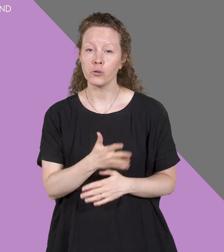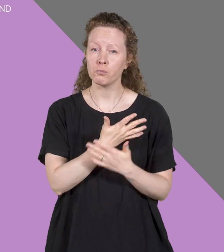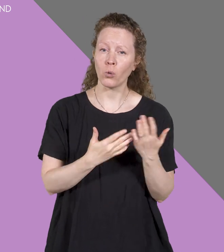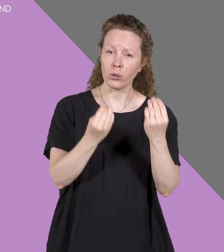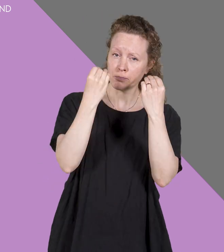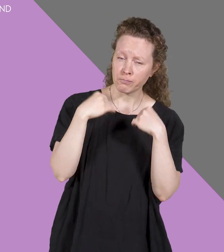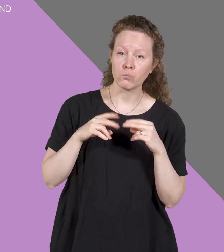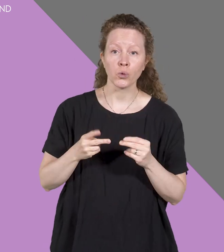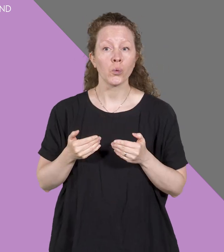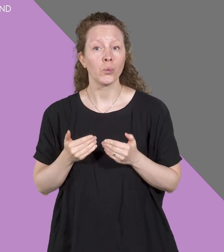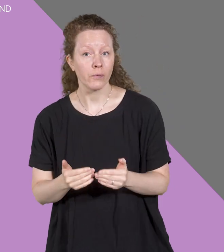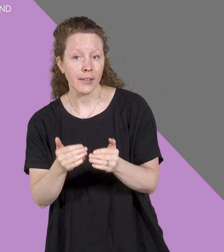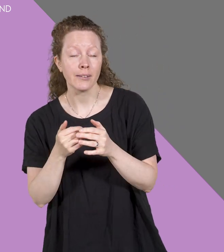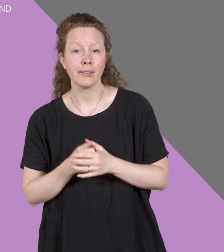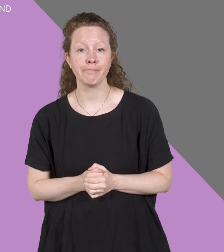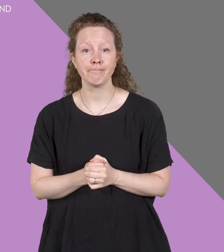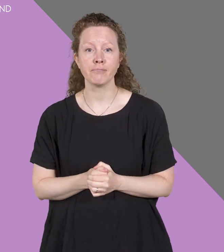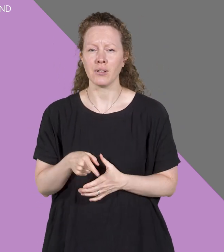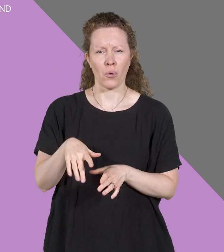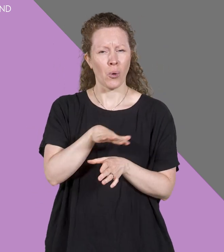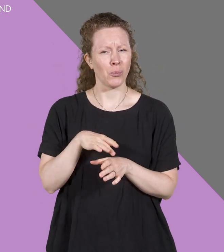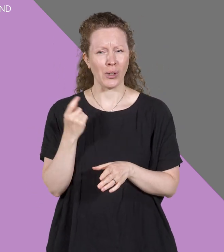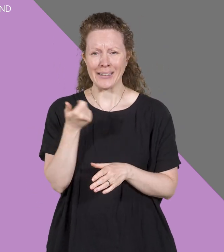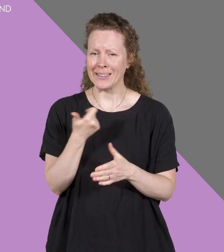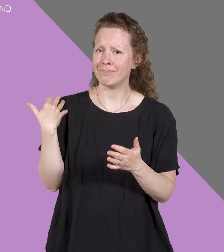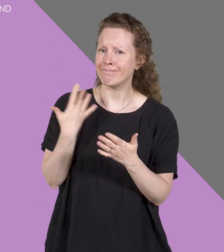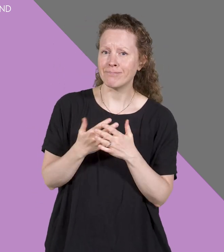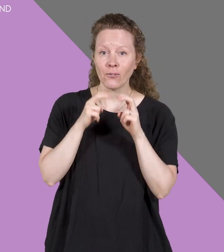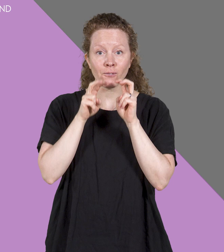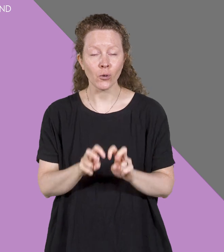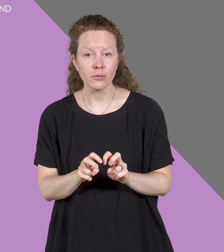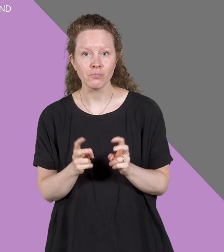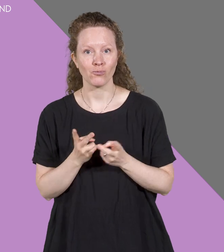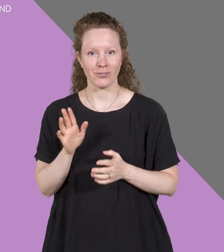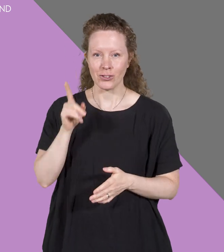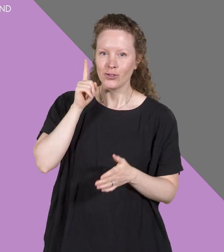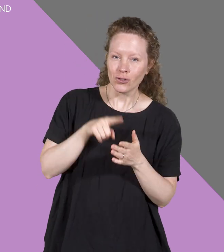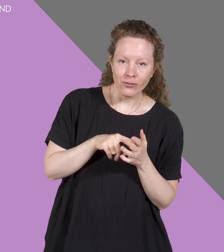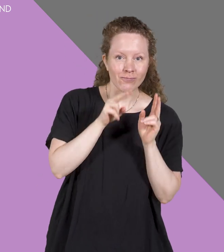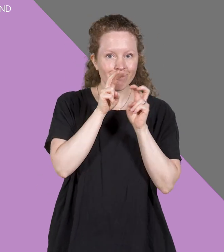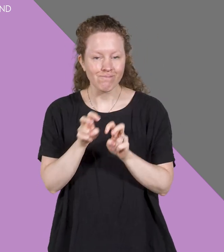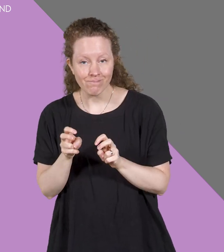språkinlärning och -utveckling. Syftet med hennes forskning är att ge nya infallsvinklar till -